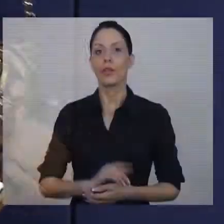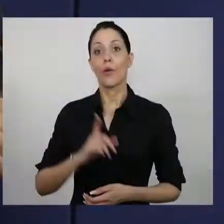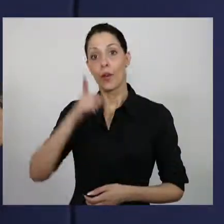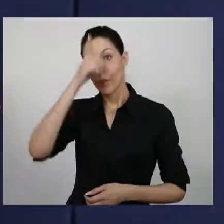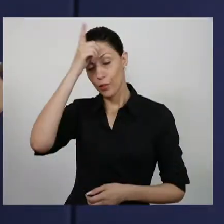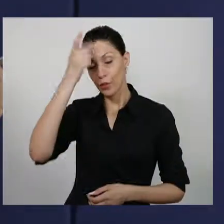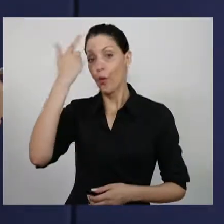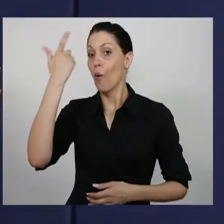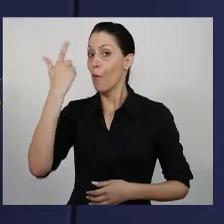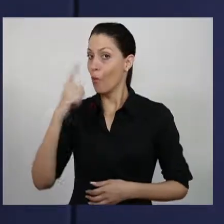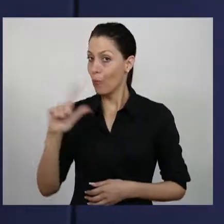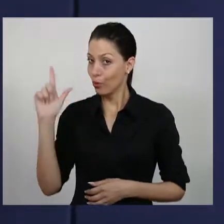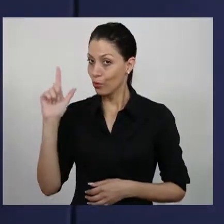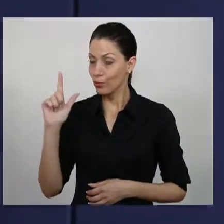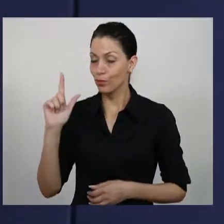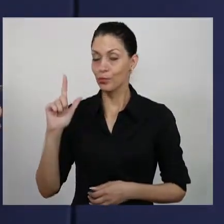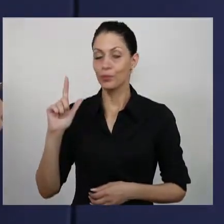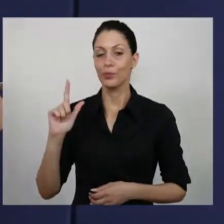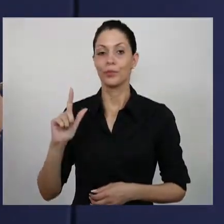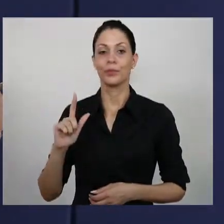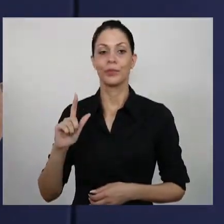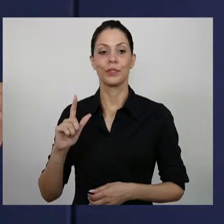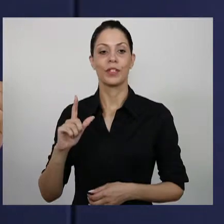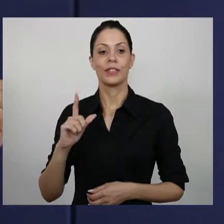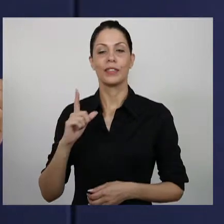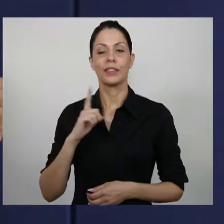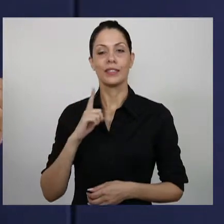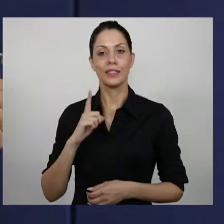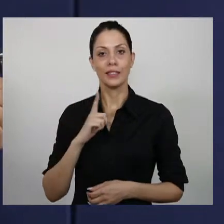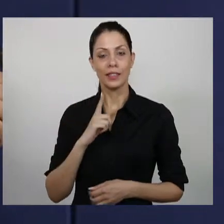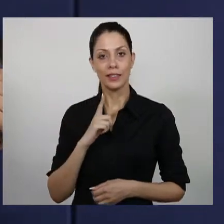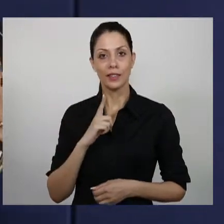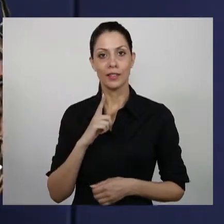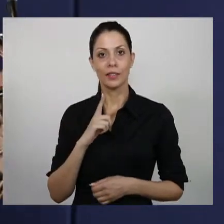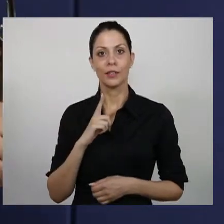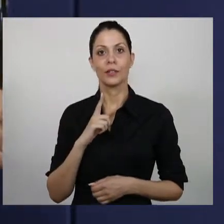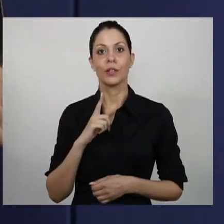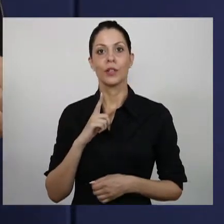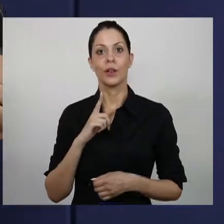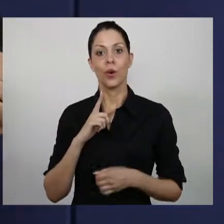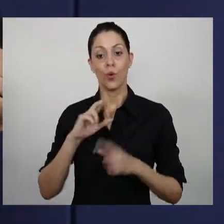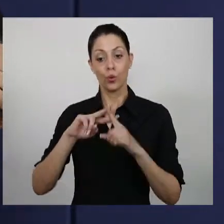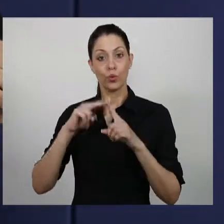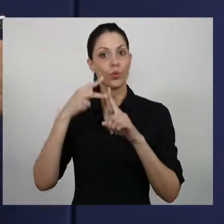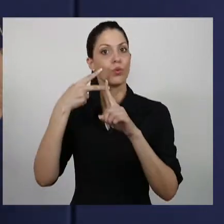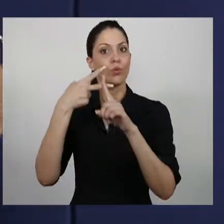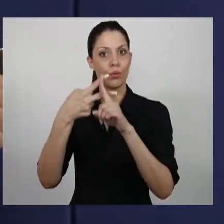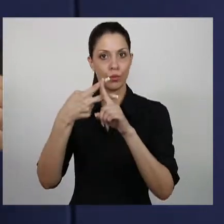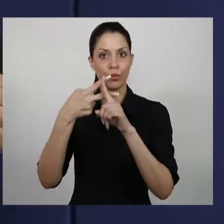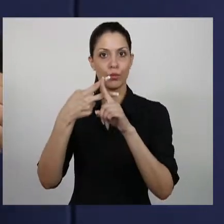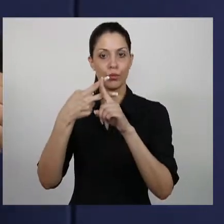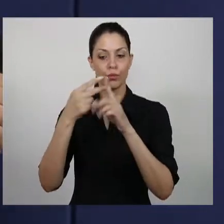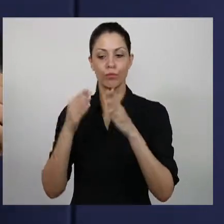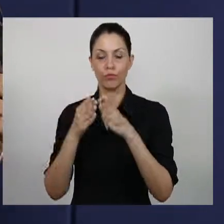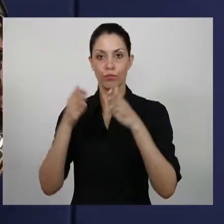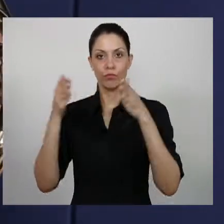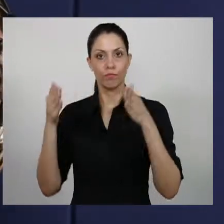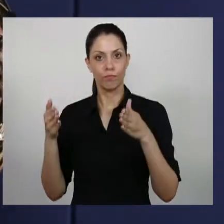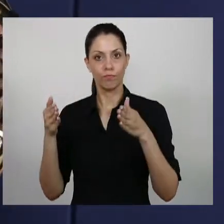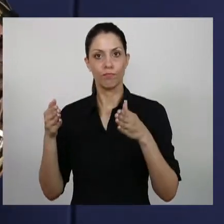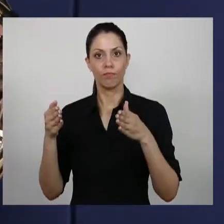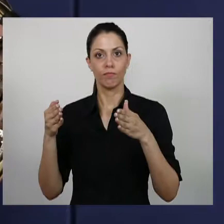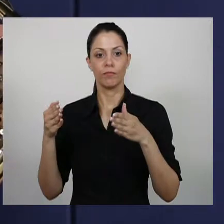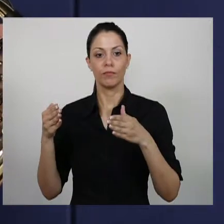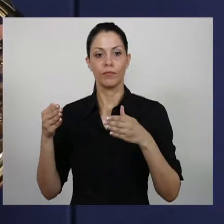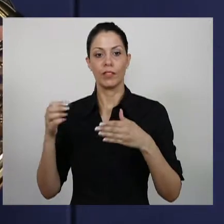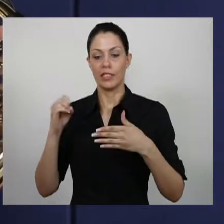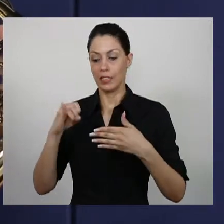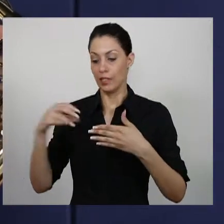Então eles inventaram mais um sistema, que tem praticamente o dobro do tamanho desse.